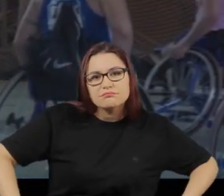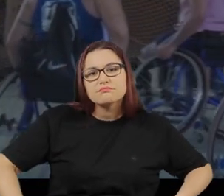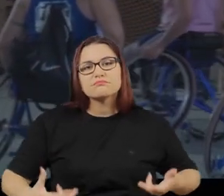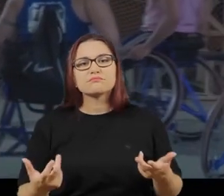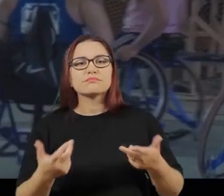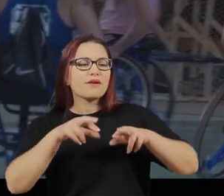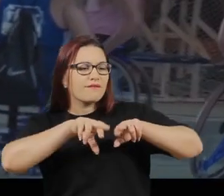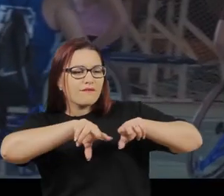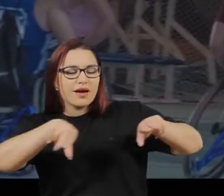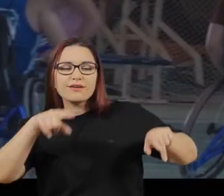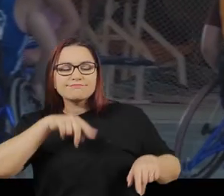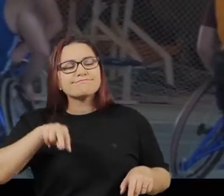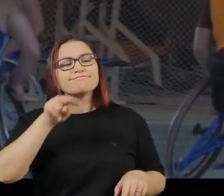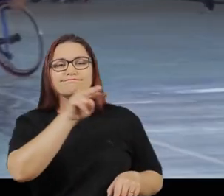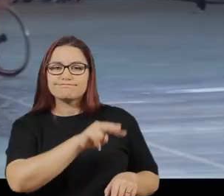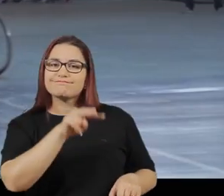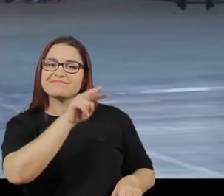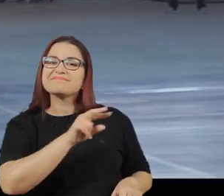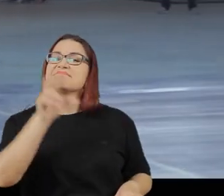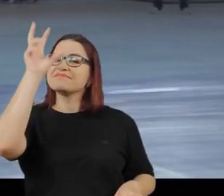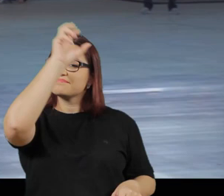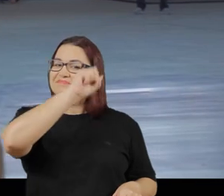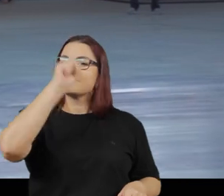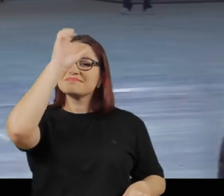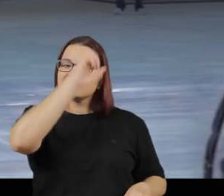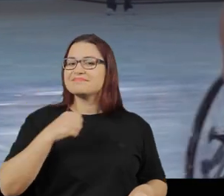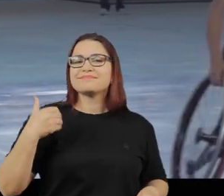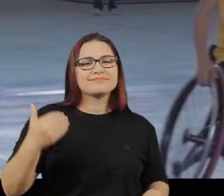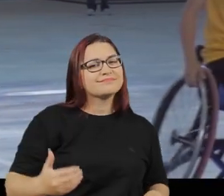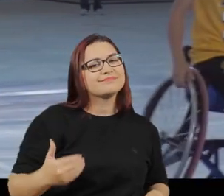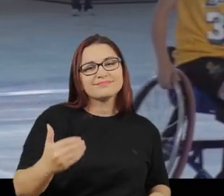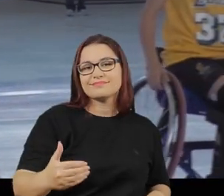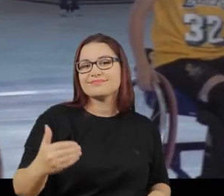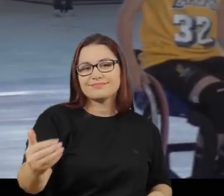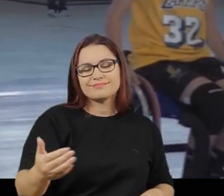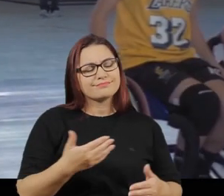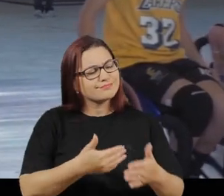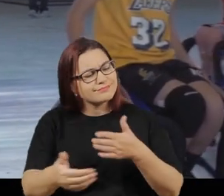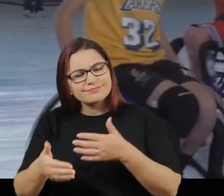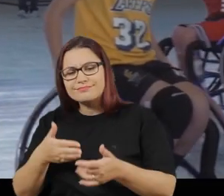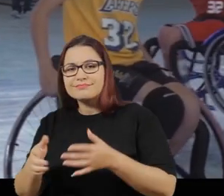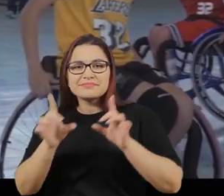nós estamos sempre aprendendo. Então, independente da deficiência, o que vale e o